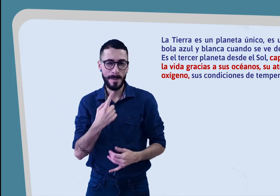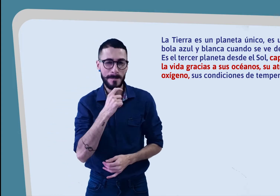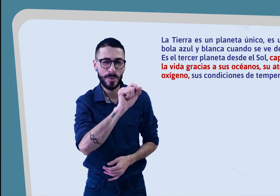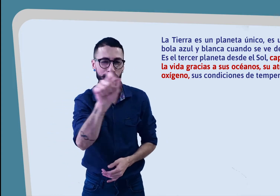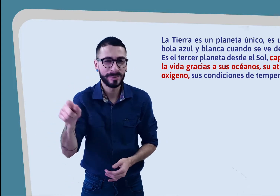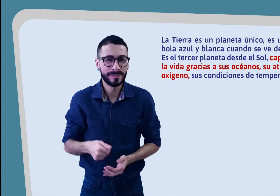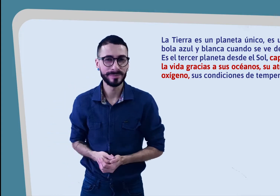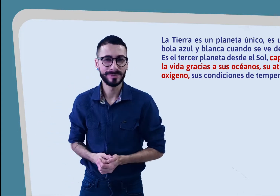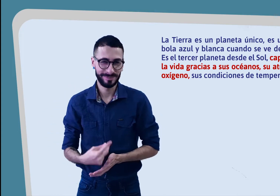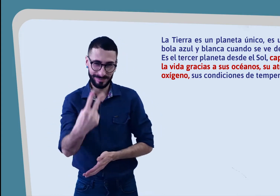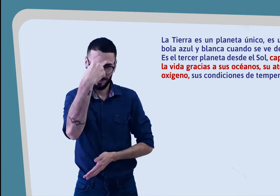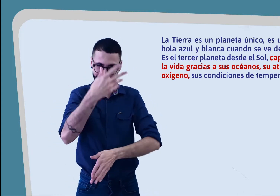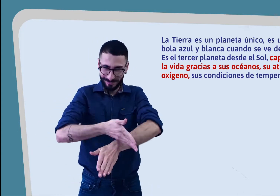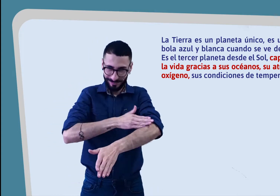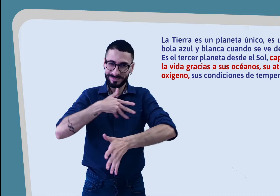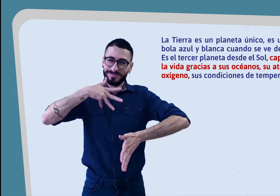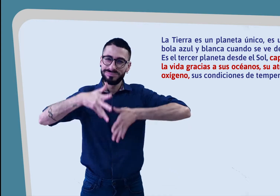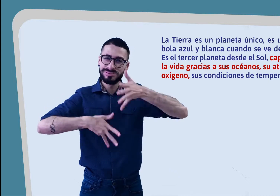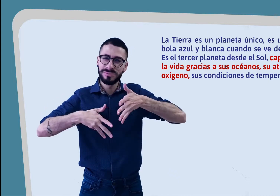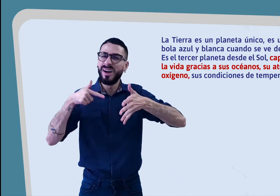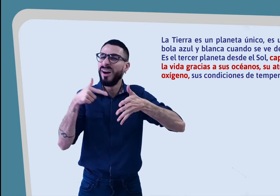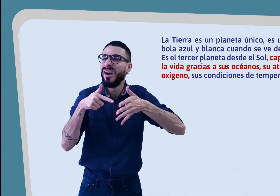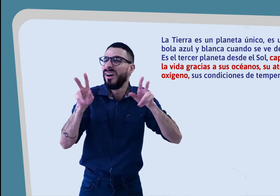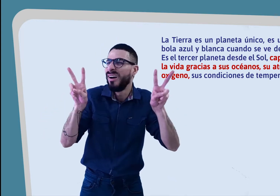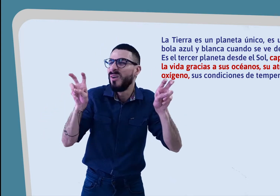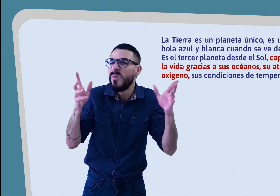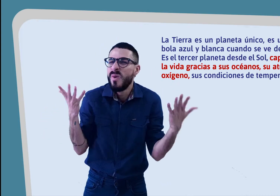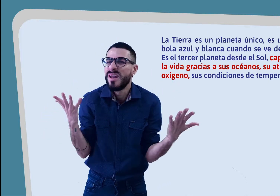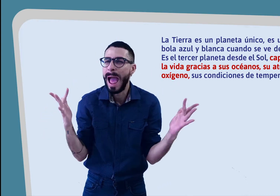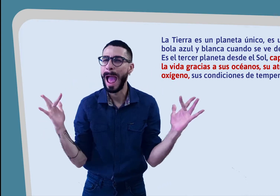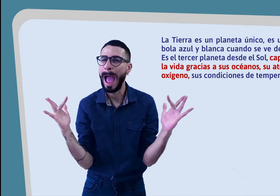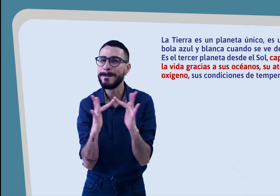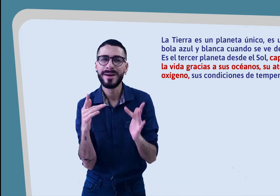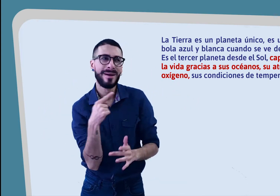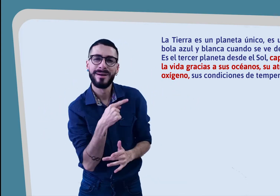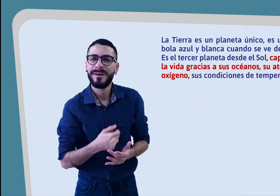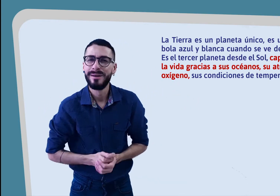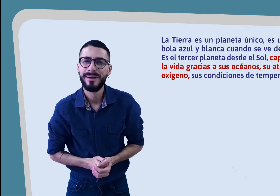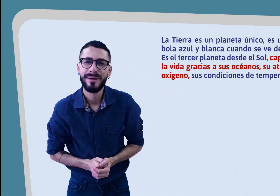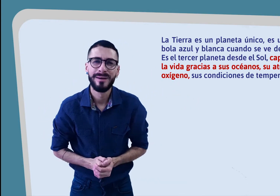Ahora la pregunta: ¿Lo que expresé en lengua de señas a que se refiere?